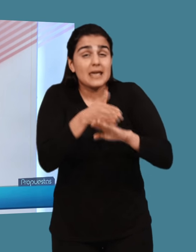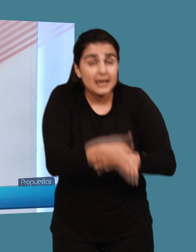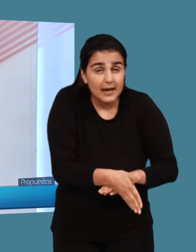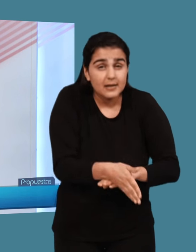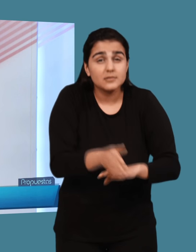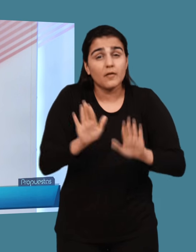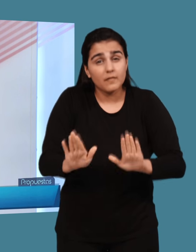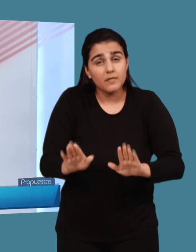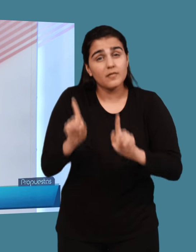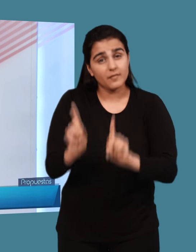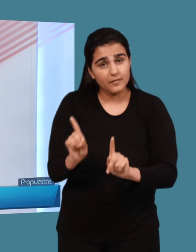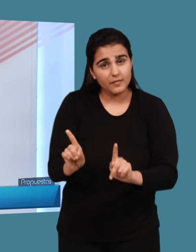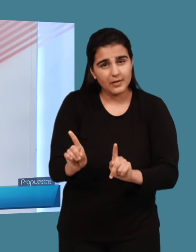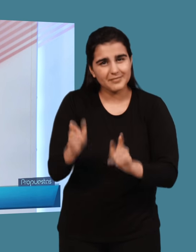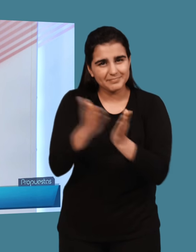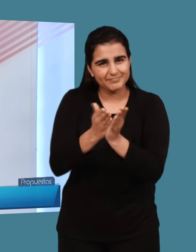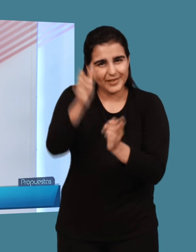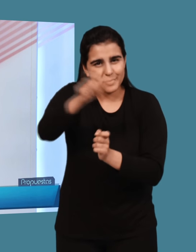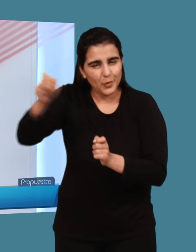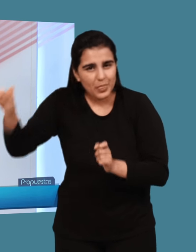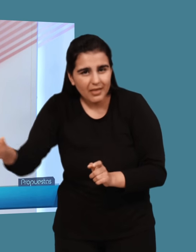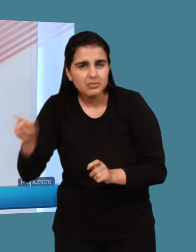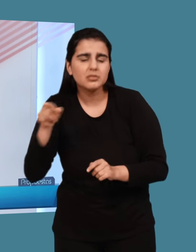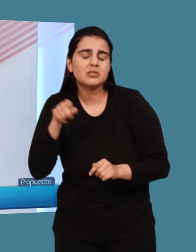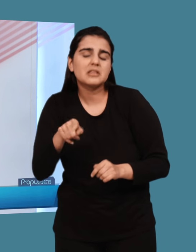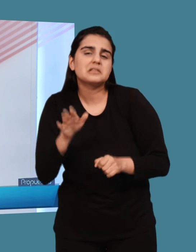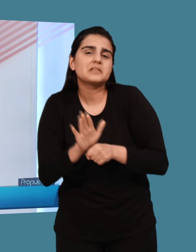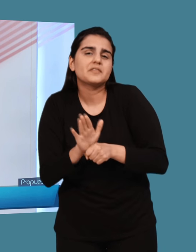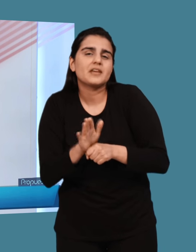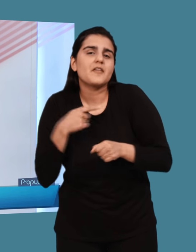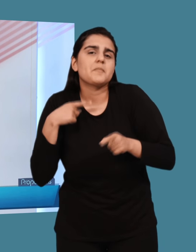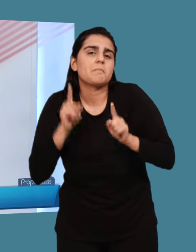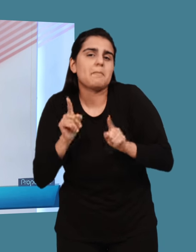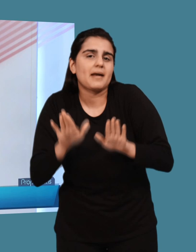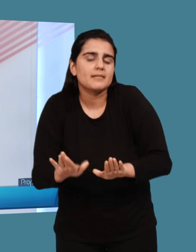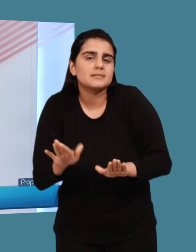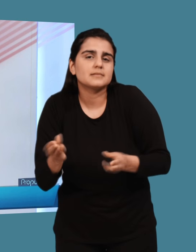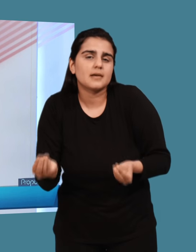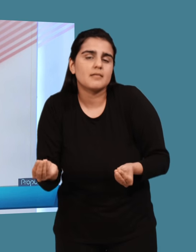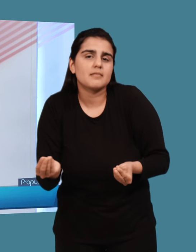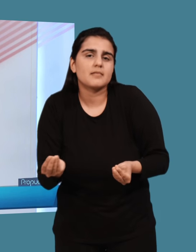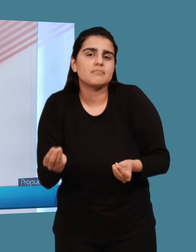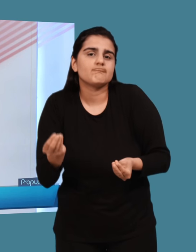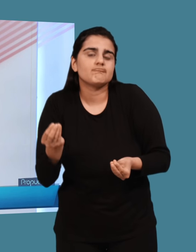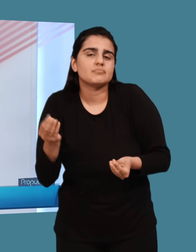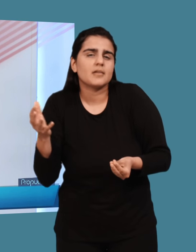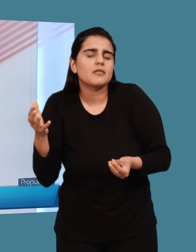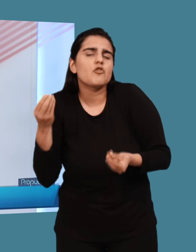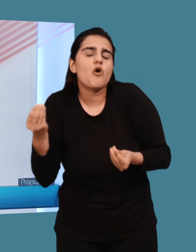como la retención, la permanencia del estudiante que es esto. ¿No? La permanencia del estudiante, se logra,